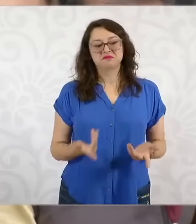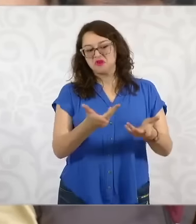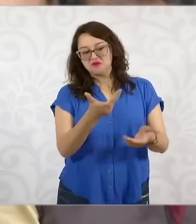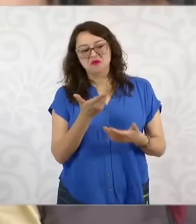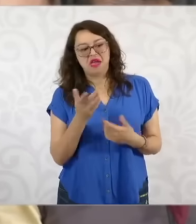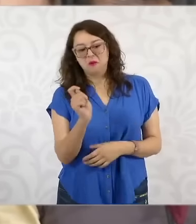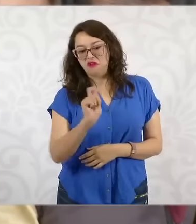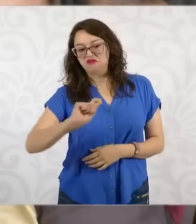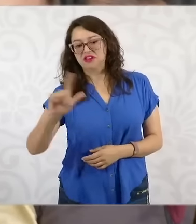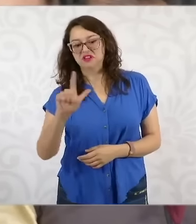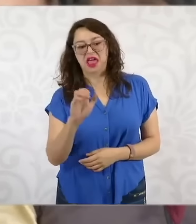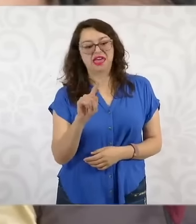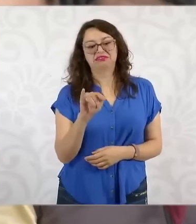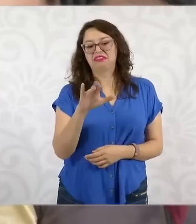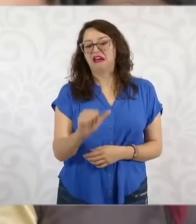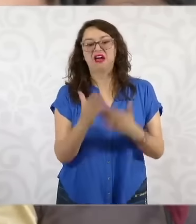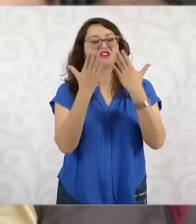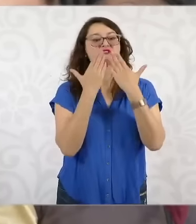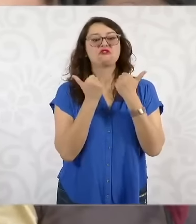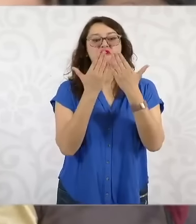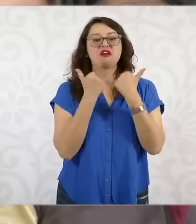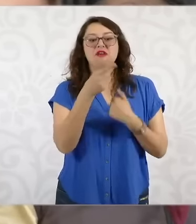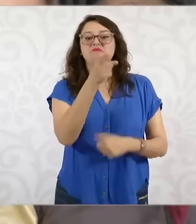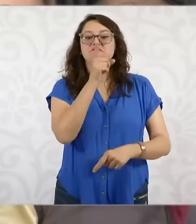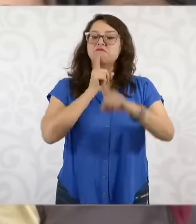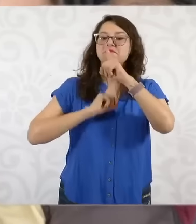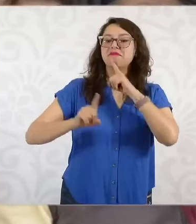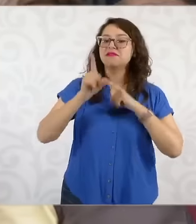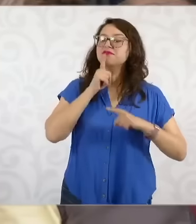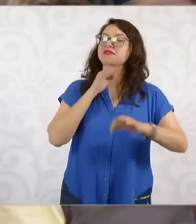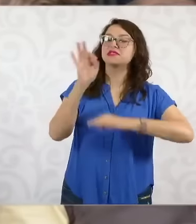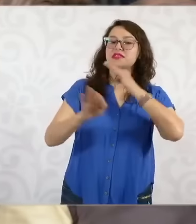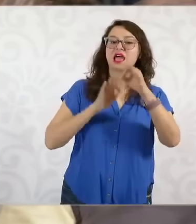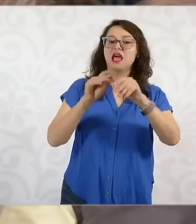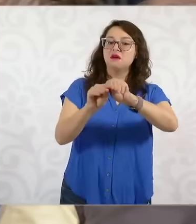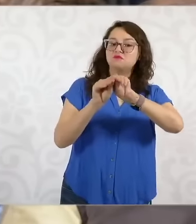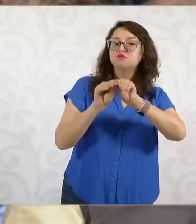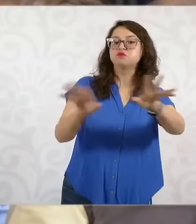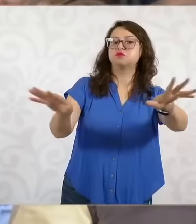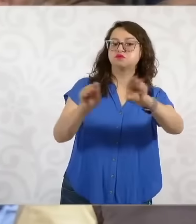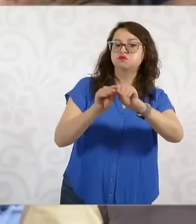profesional del periodismo cuando se difunden mentiras. Son violaciones a derechos humanos.